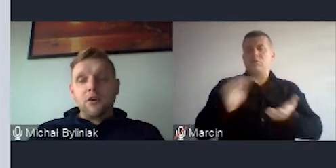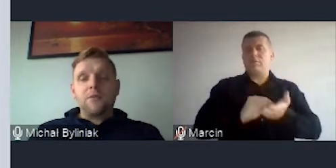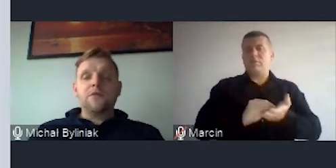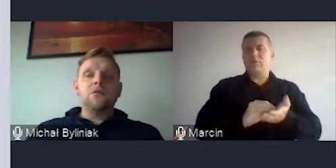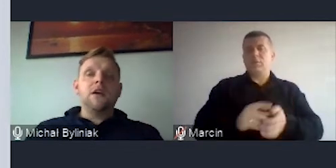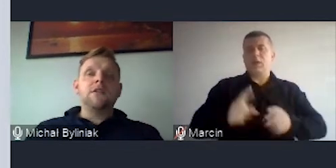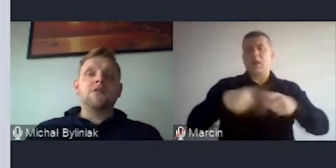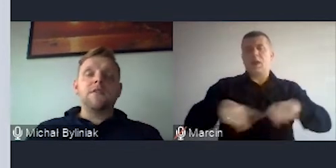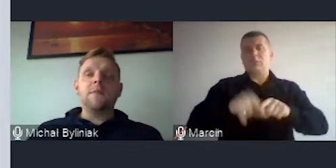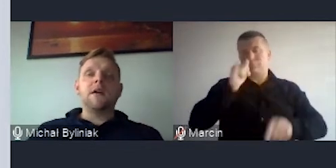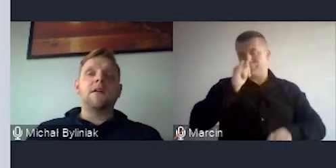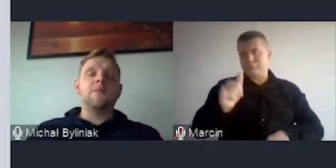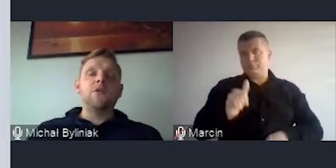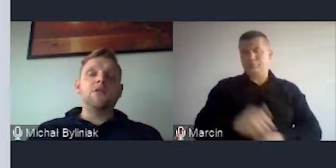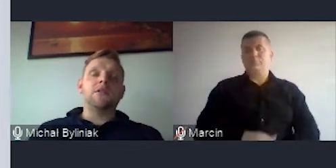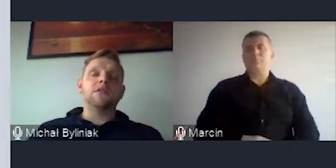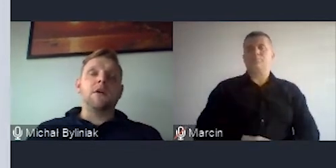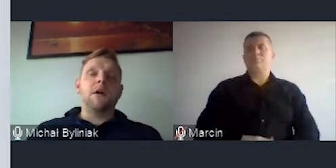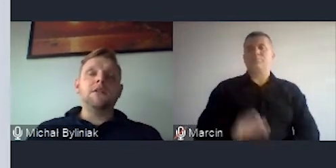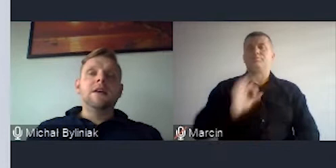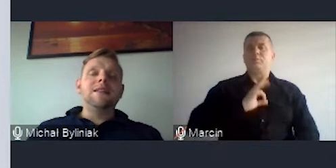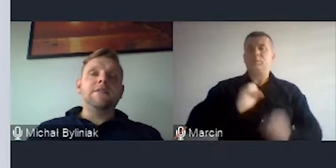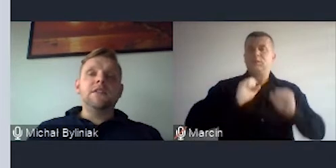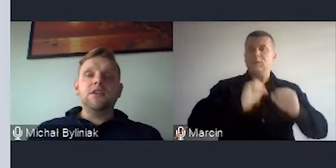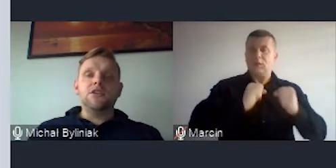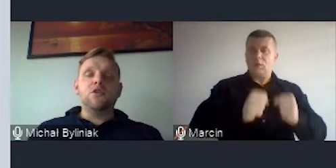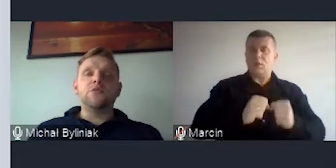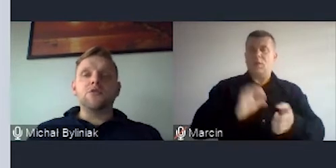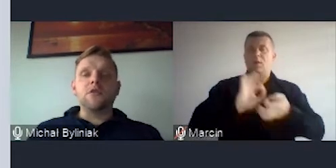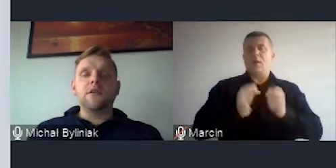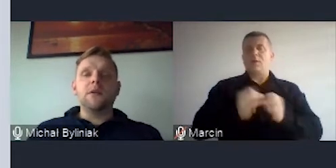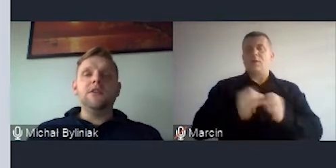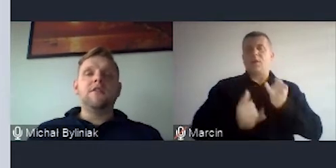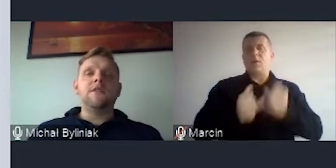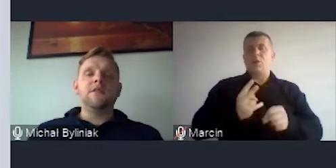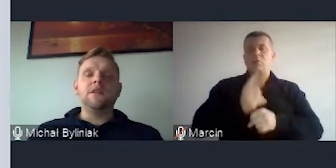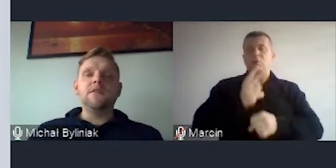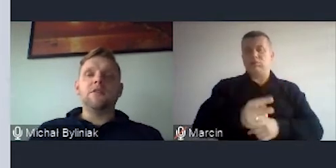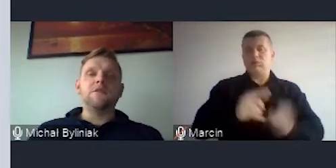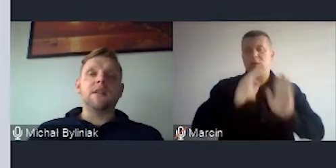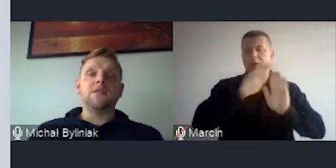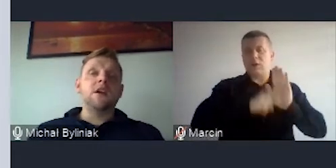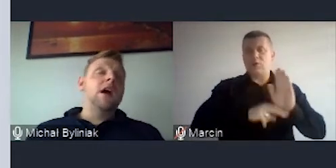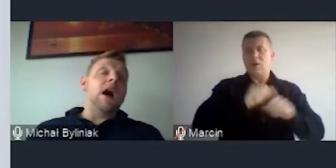I to powoduje, z w ramach moich działań nawet jeśli dopuszczono w regulaminie kwalifikowania wydatków wstecz,